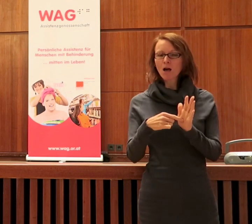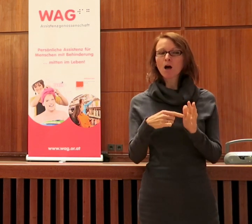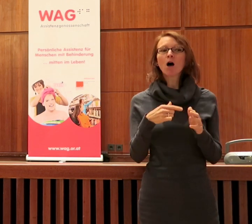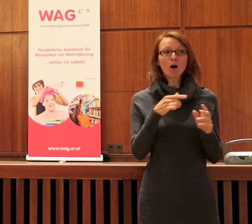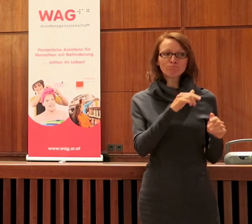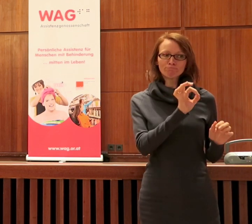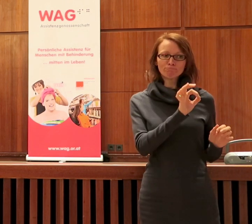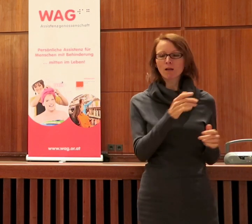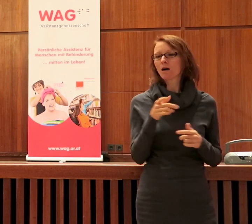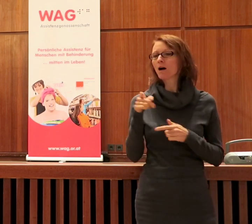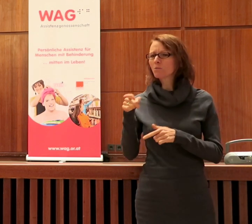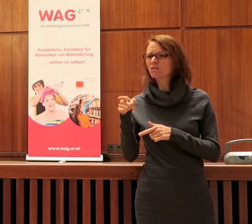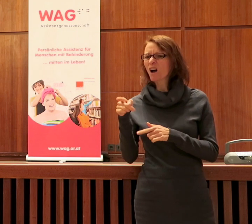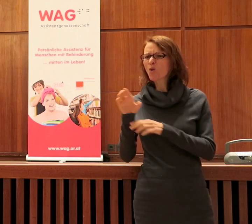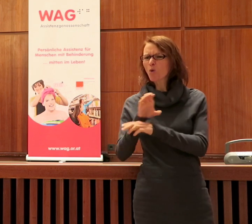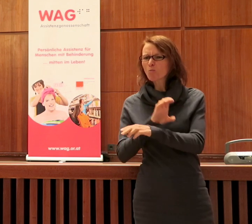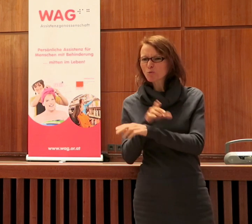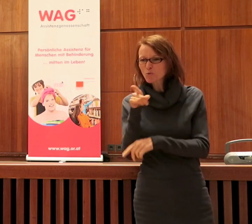"He, das von Gestern wiederholen wir aber eh noch einmal.